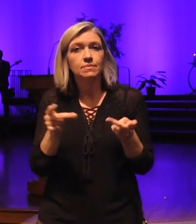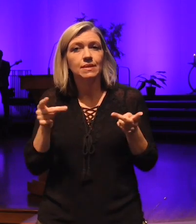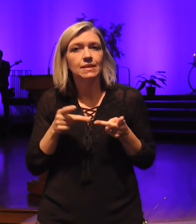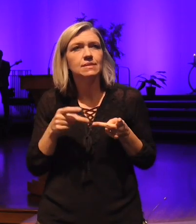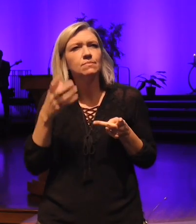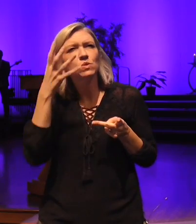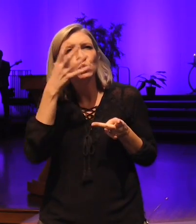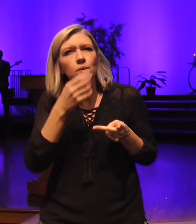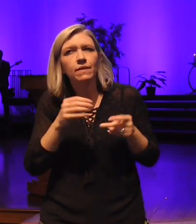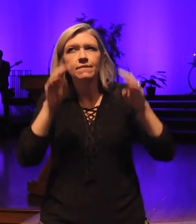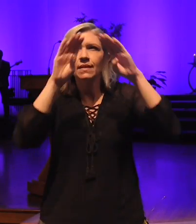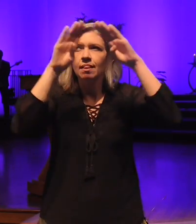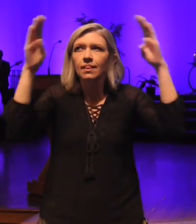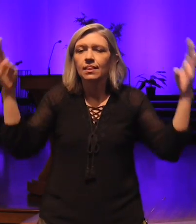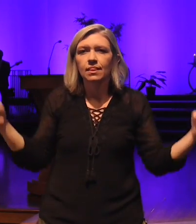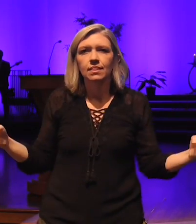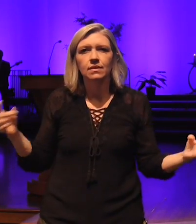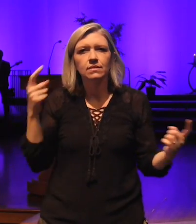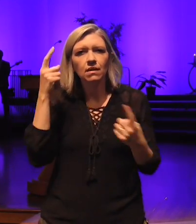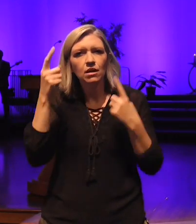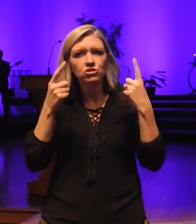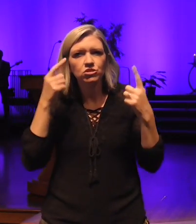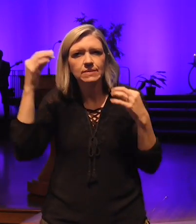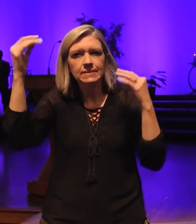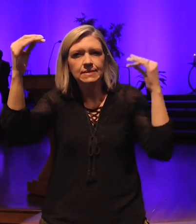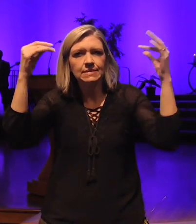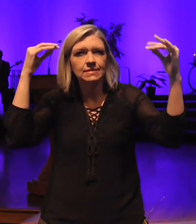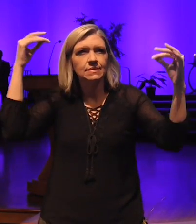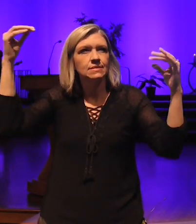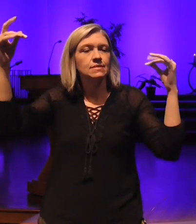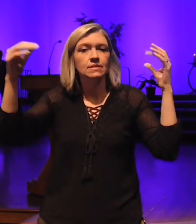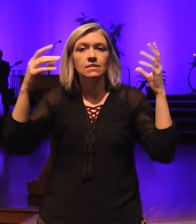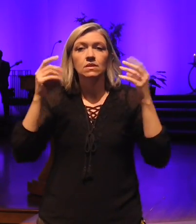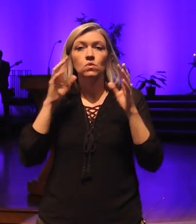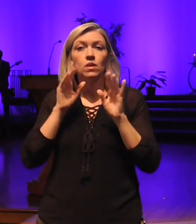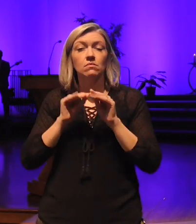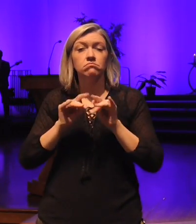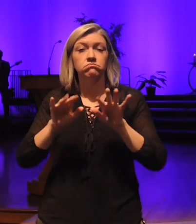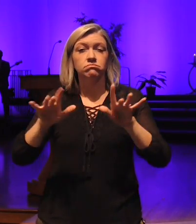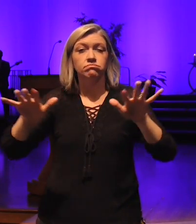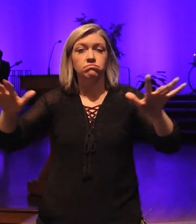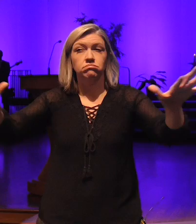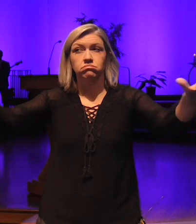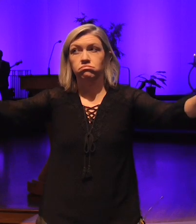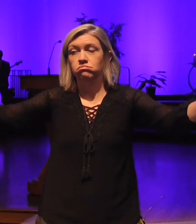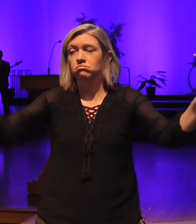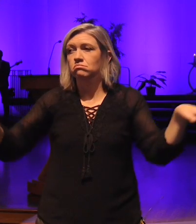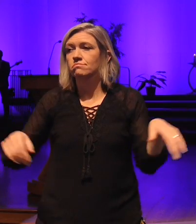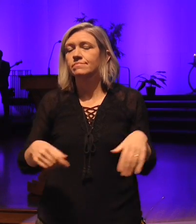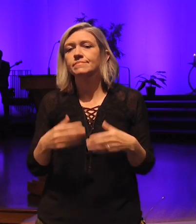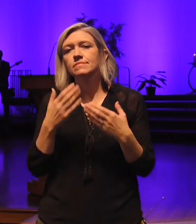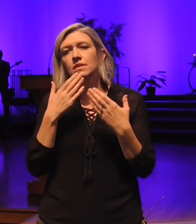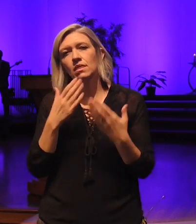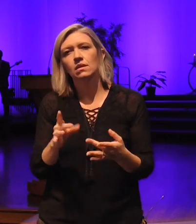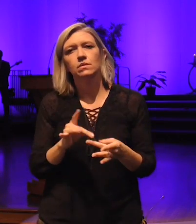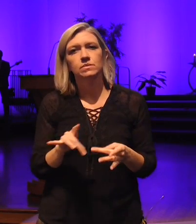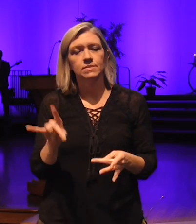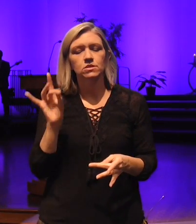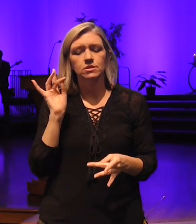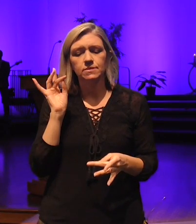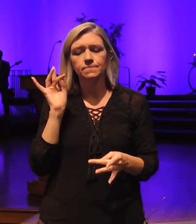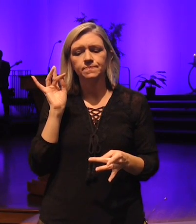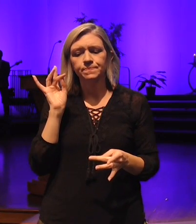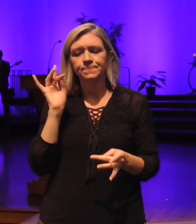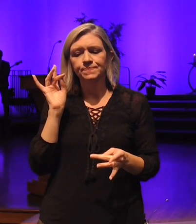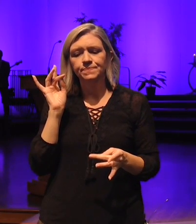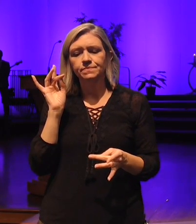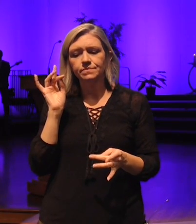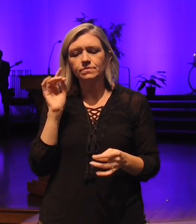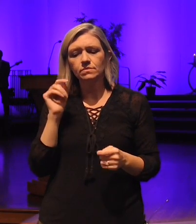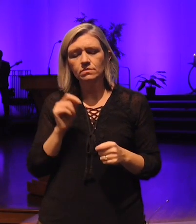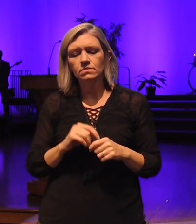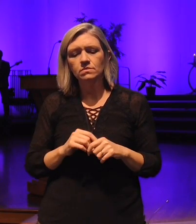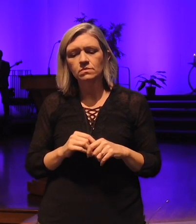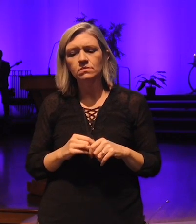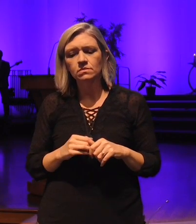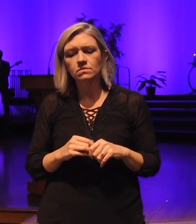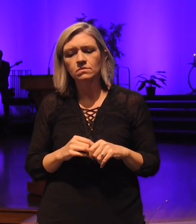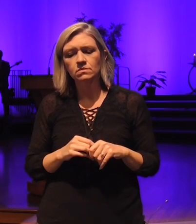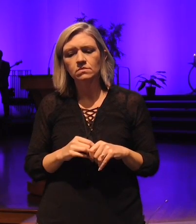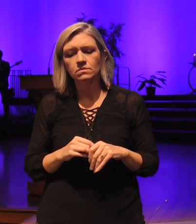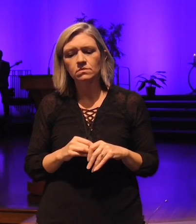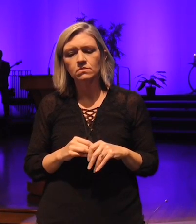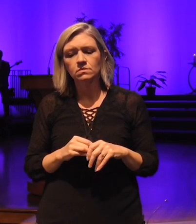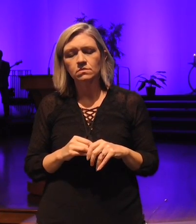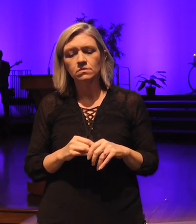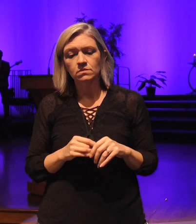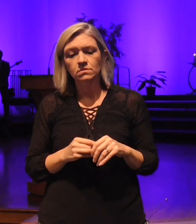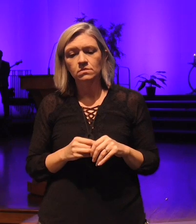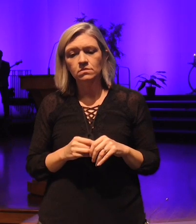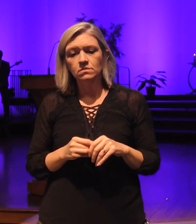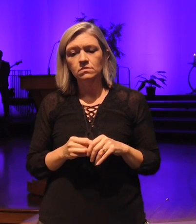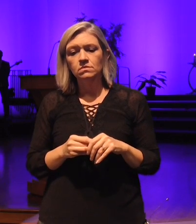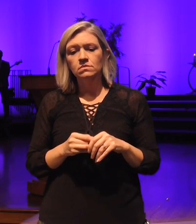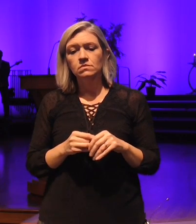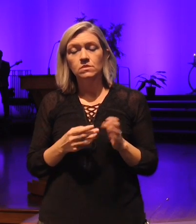Conciencia se despliega a través de nosotros gracias espíritu porque de hecho la verdad nos está haciendo